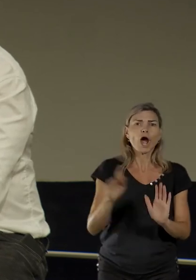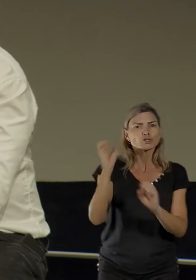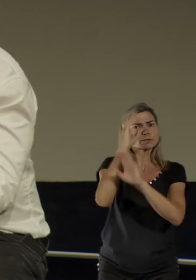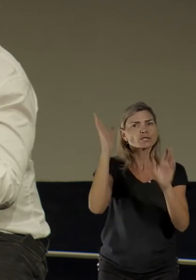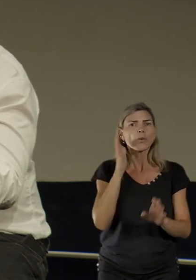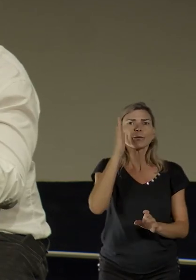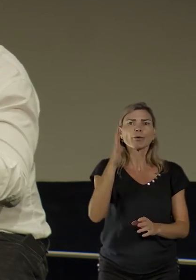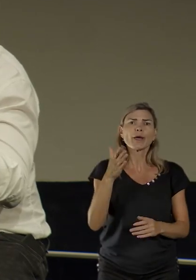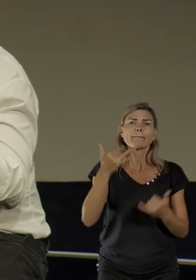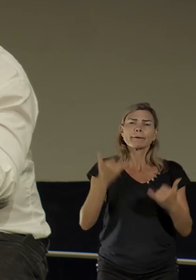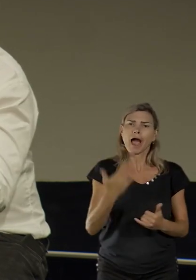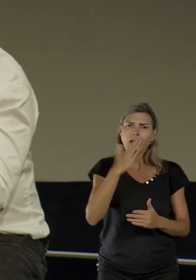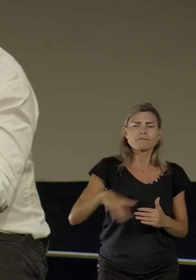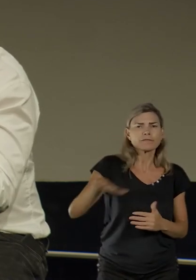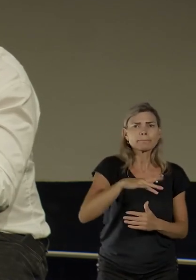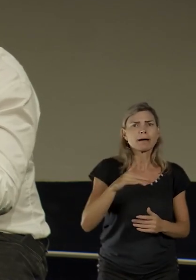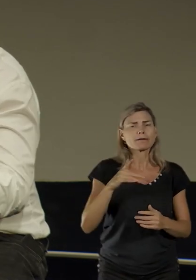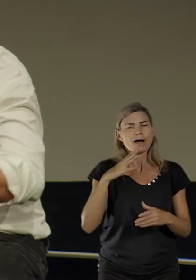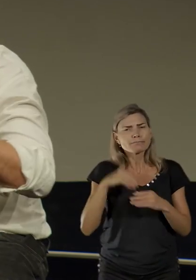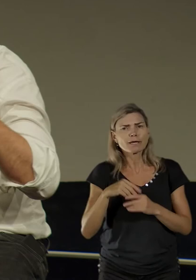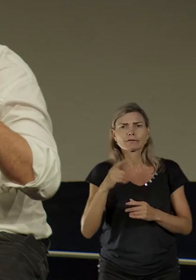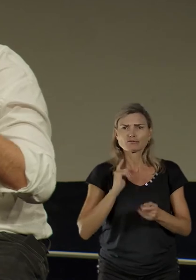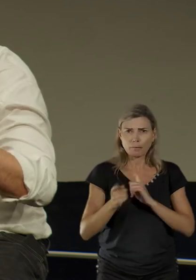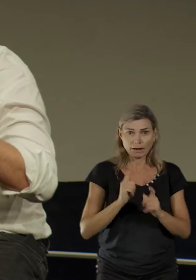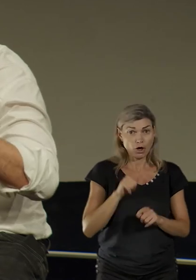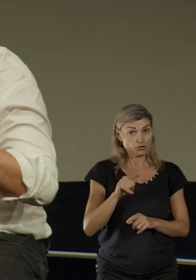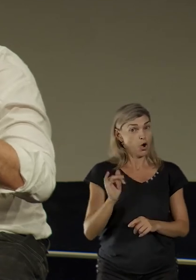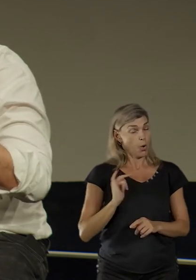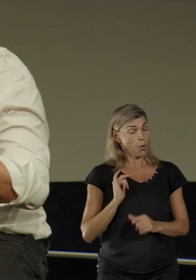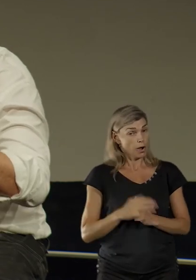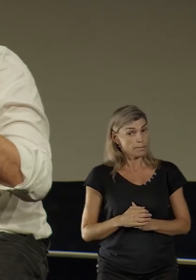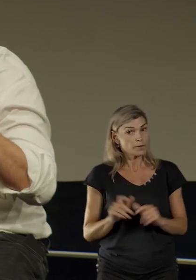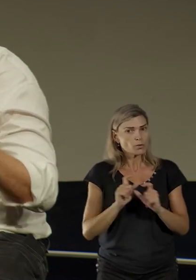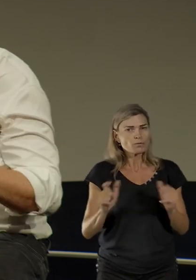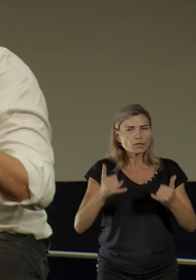A to je vlastně jako ten první impuls. Protože ta Praha skutečně dlouhodobě bude město